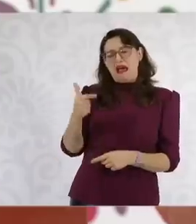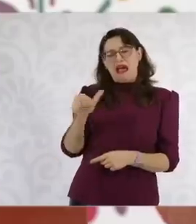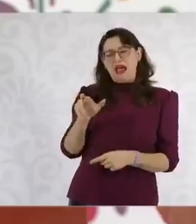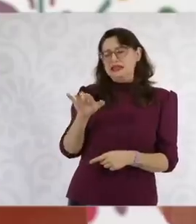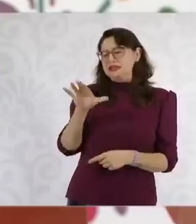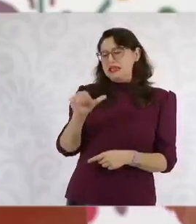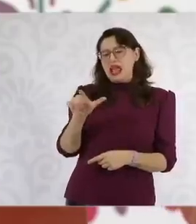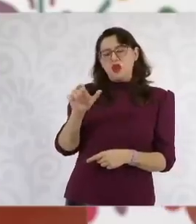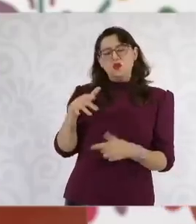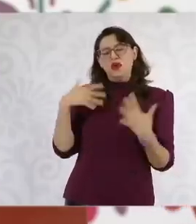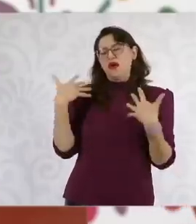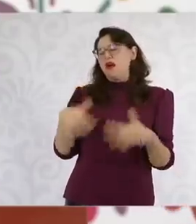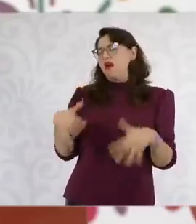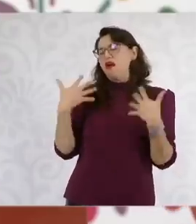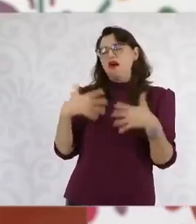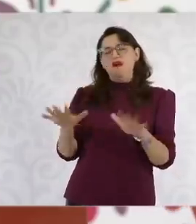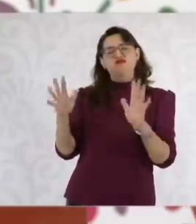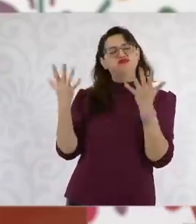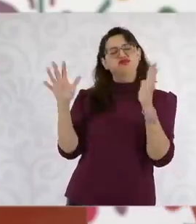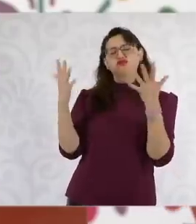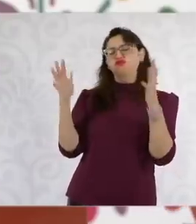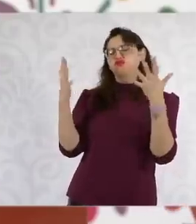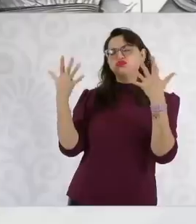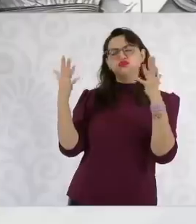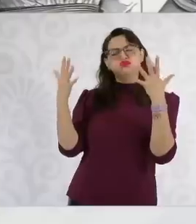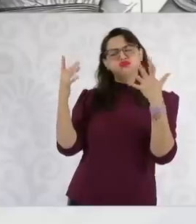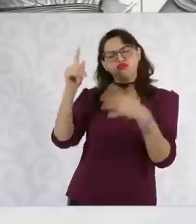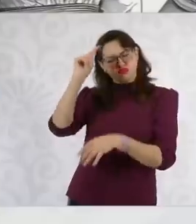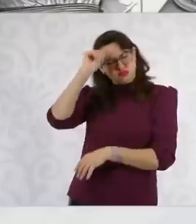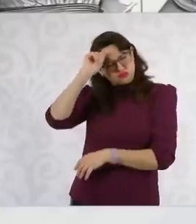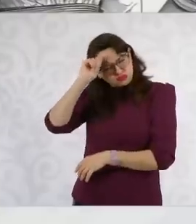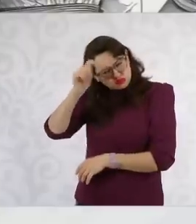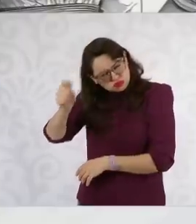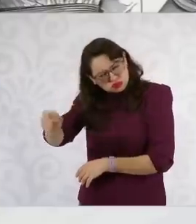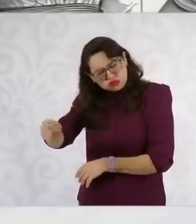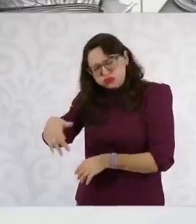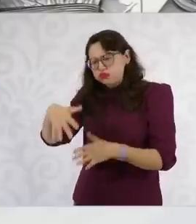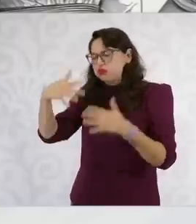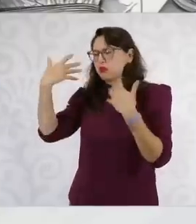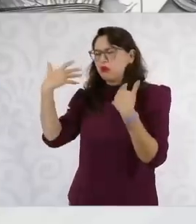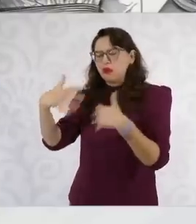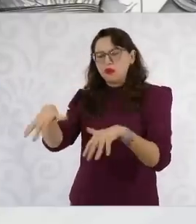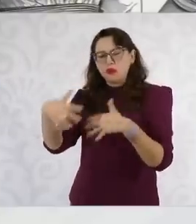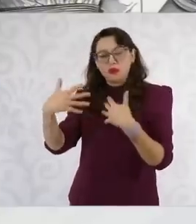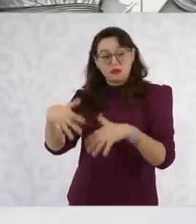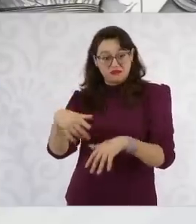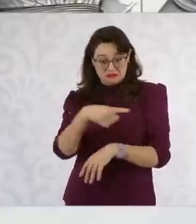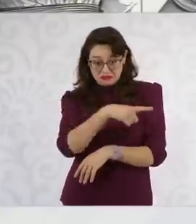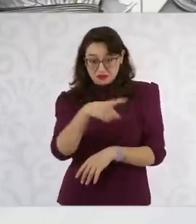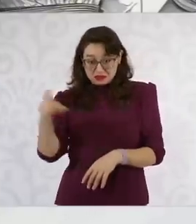olvide eso eh Es decir fue un caso y tenemos todos los elementos y cualquiera de ustedes que quiera